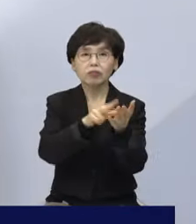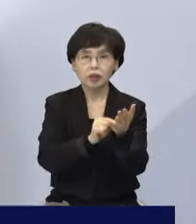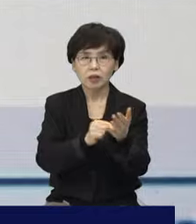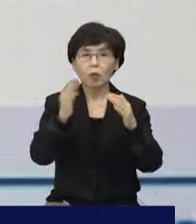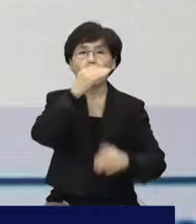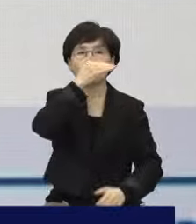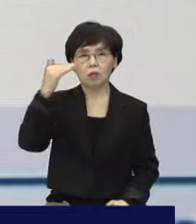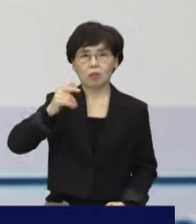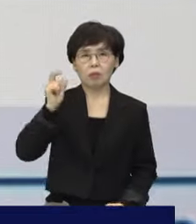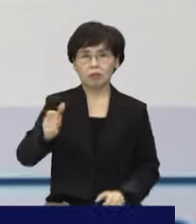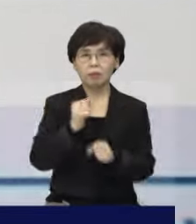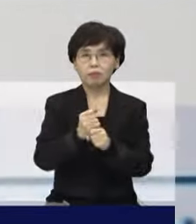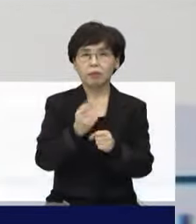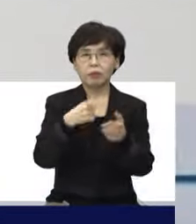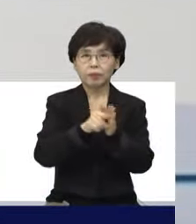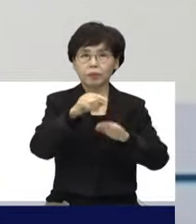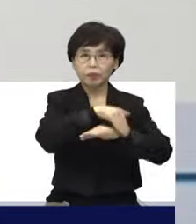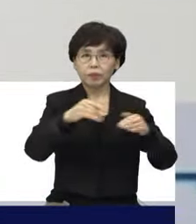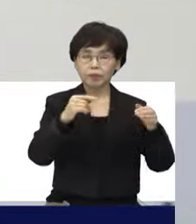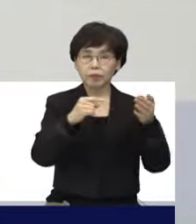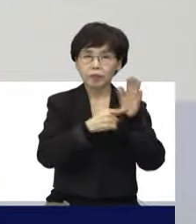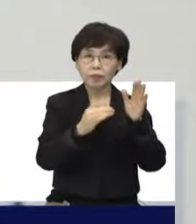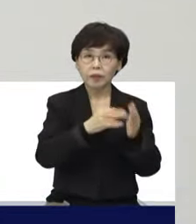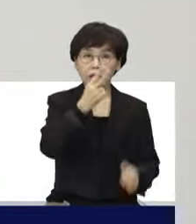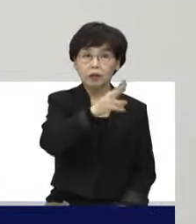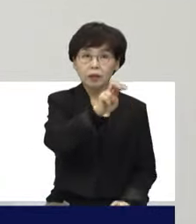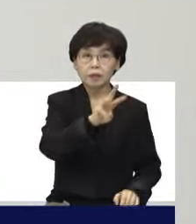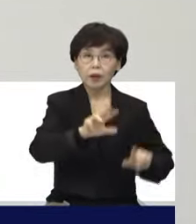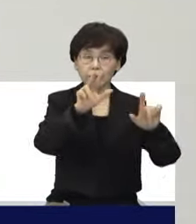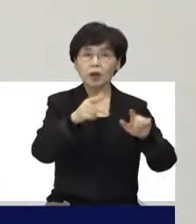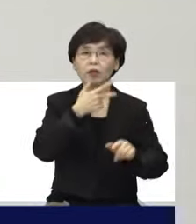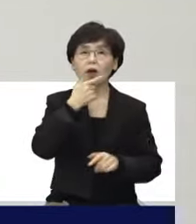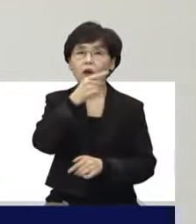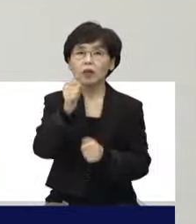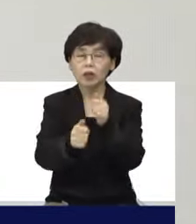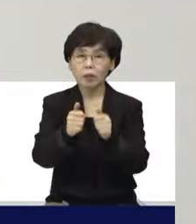발표했습니다. 2023학년도 수능 영어영역에 입시학원